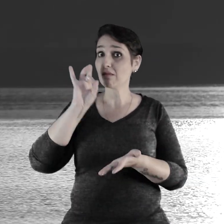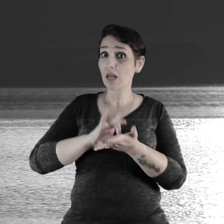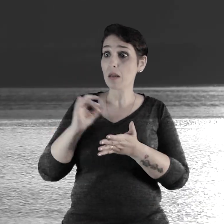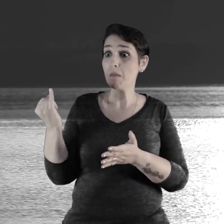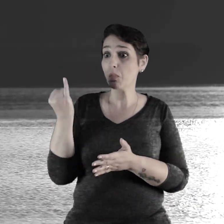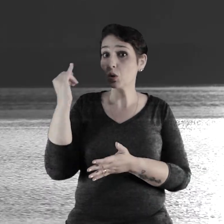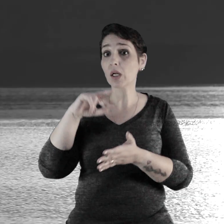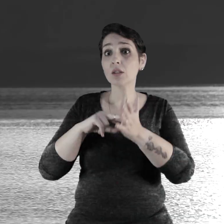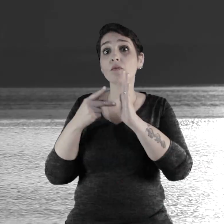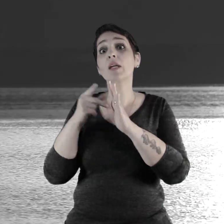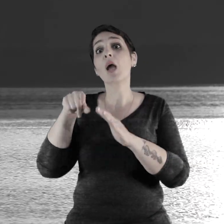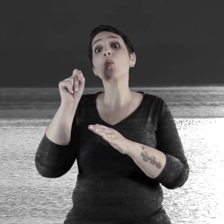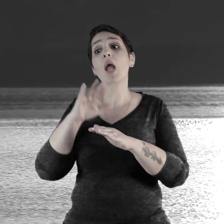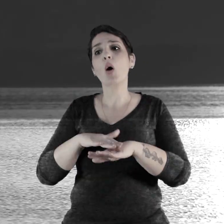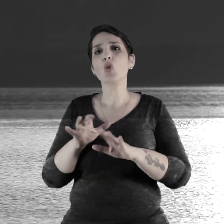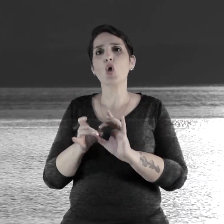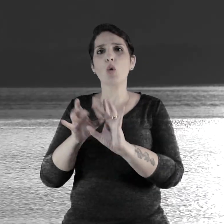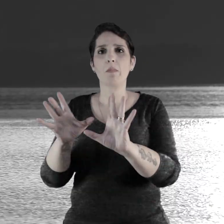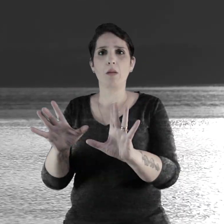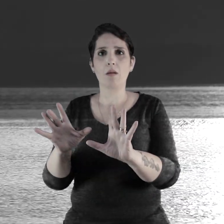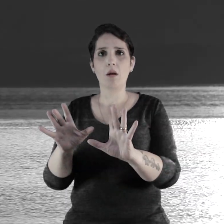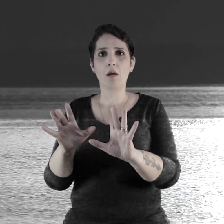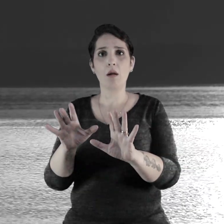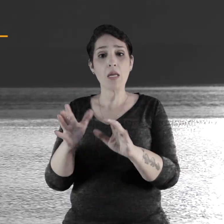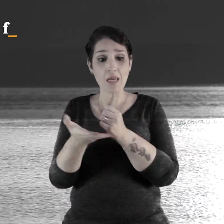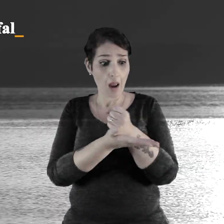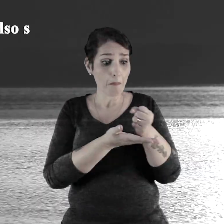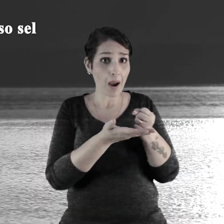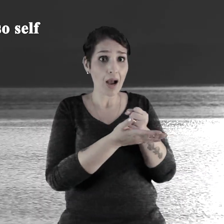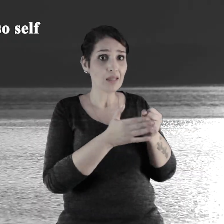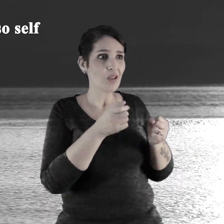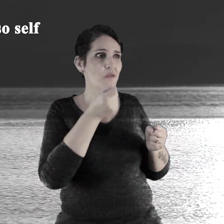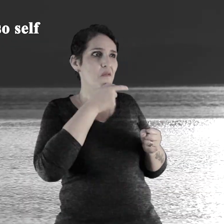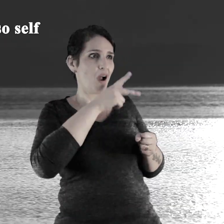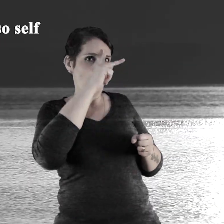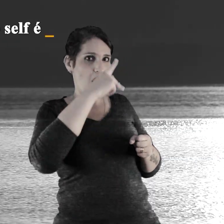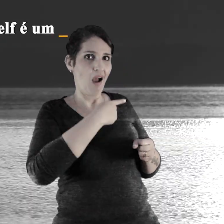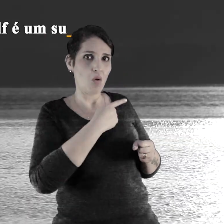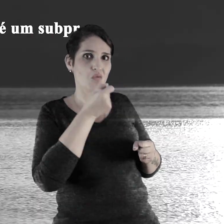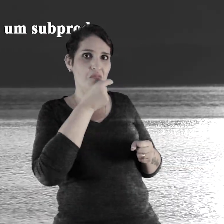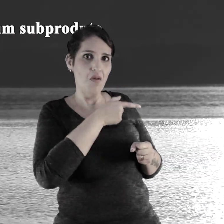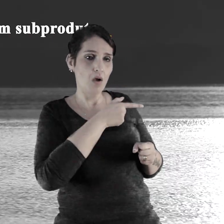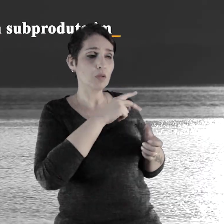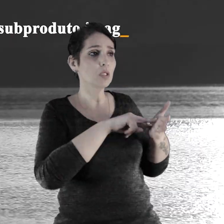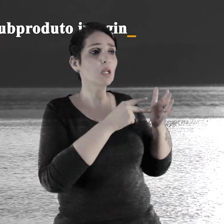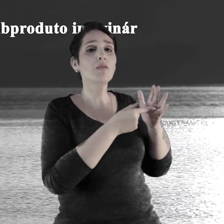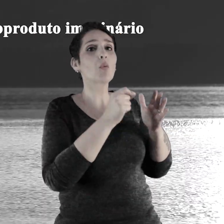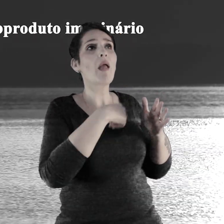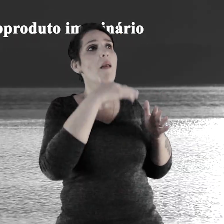é a autonomia e que, em essência, o falso self é um subproduto imaginário